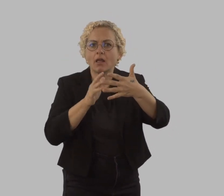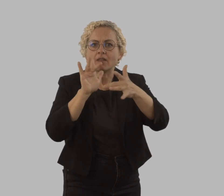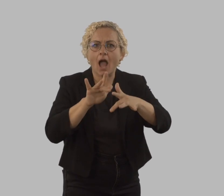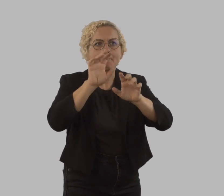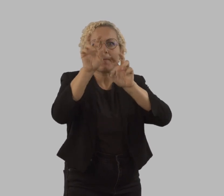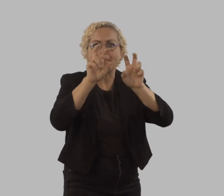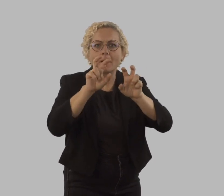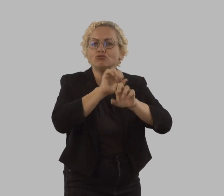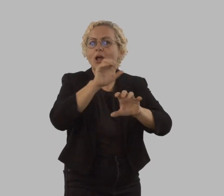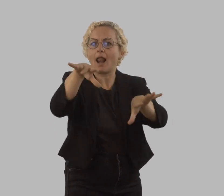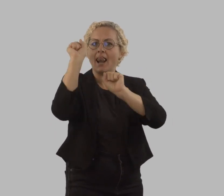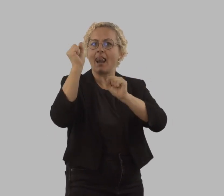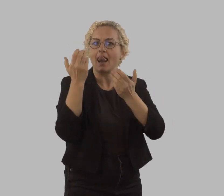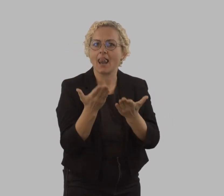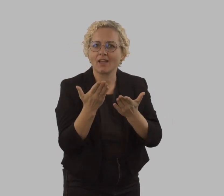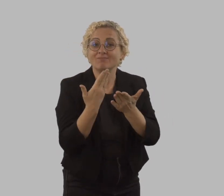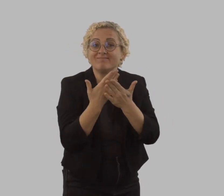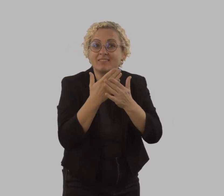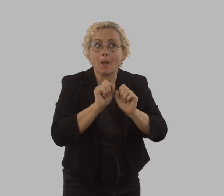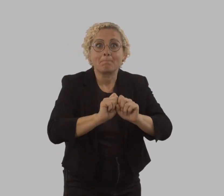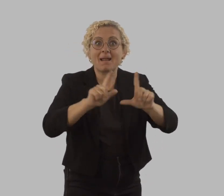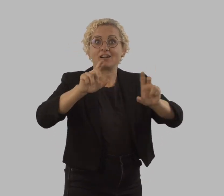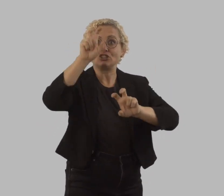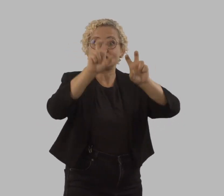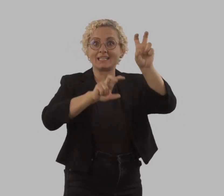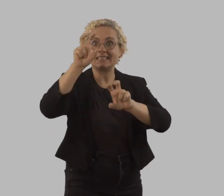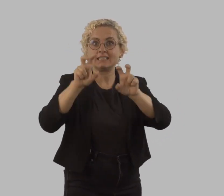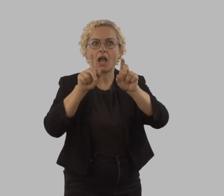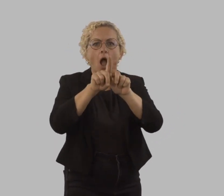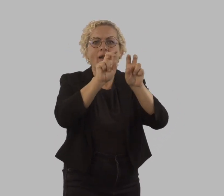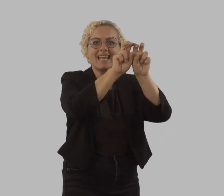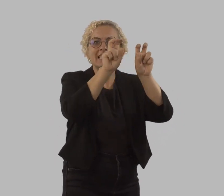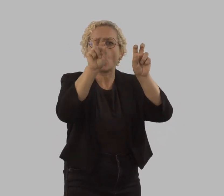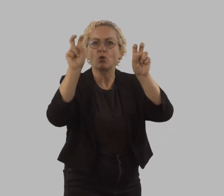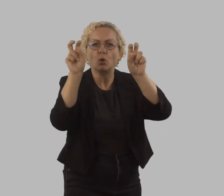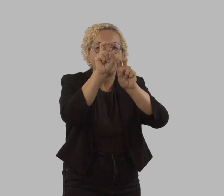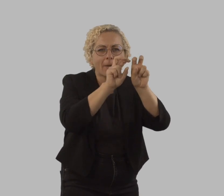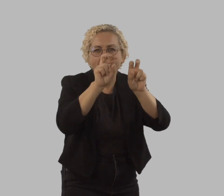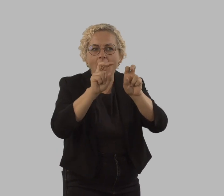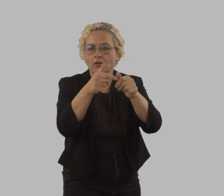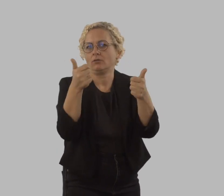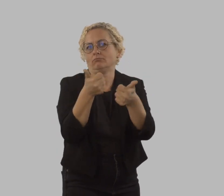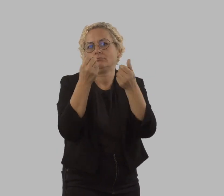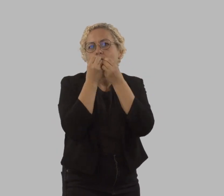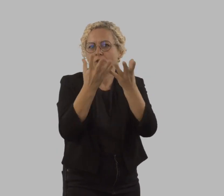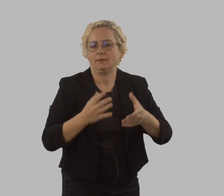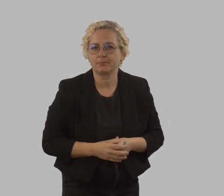in einen längeren Zusammenhang, sondern das geht schnell. Und da sind die Bildstatistik und die Isotype wieder super.